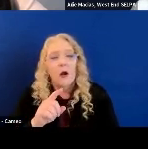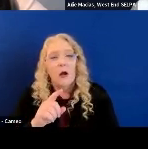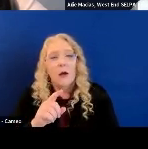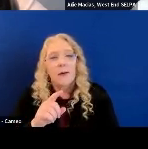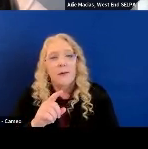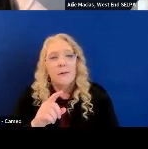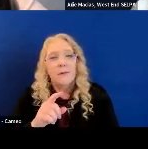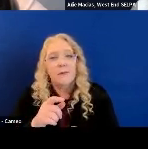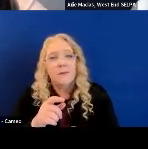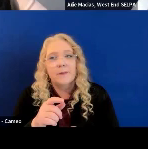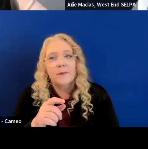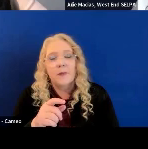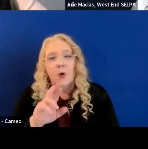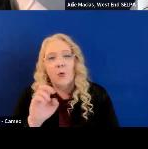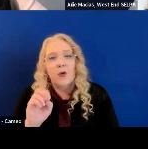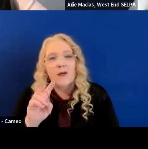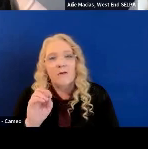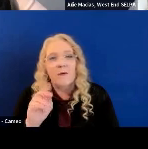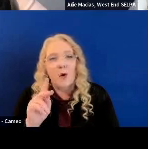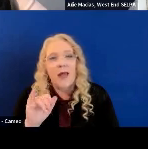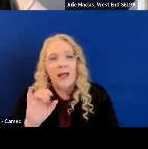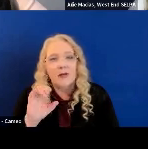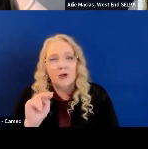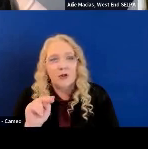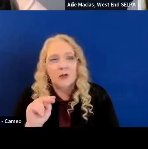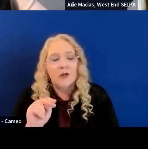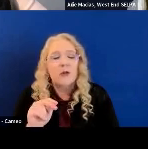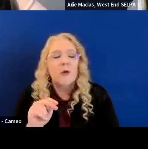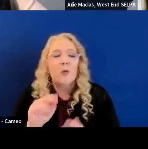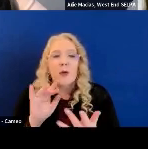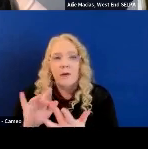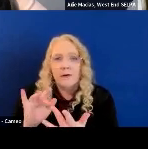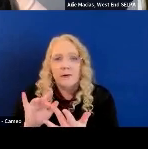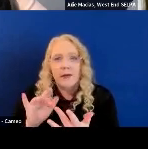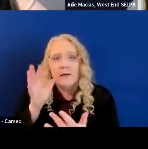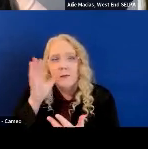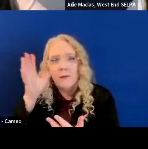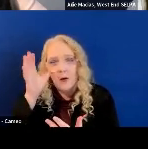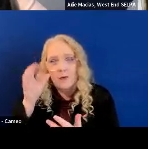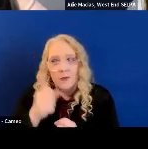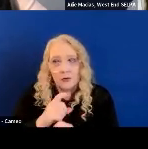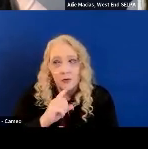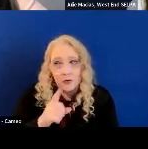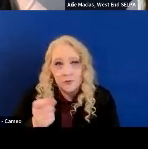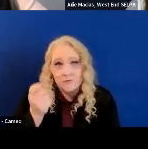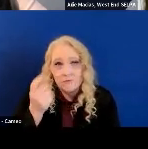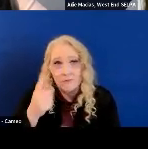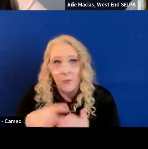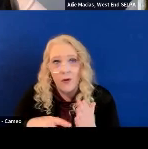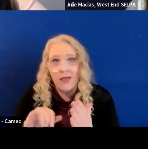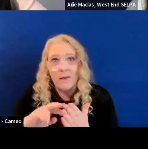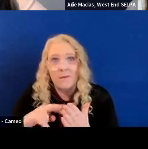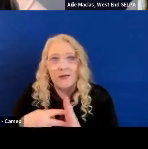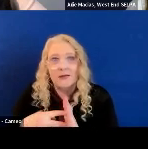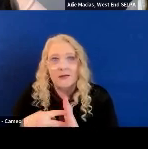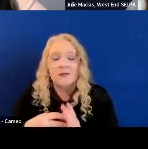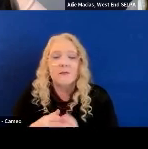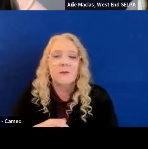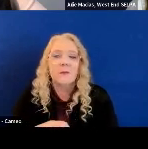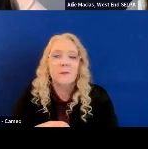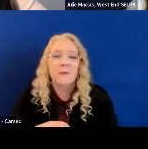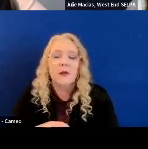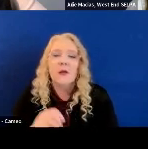cuando un padre solicita una revocación siempre tratamos de comunicarnos con los padres para asegurarnos de que comprendan lo que esto significa porque un IEP no solo